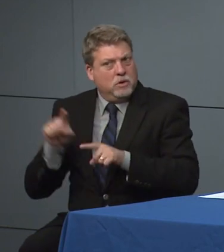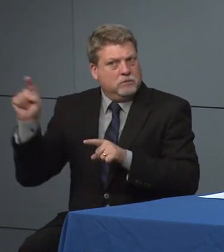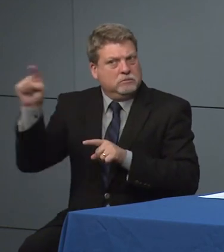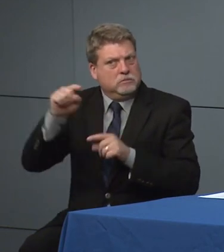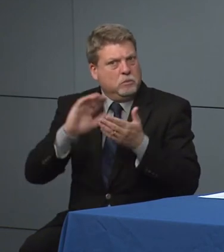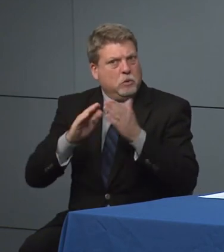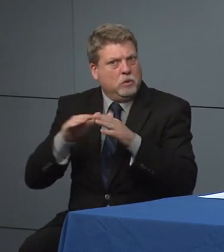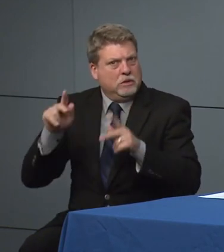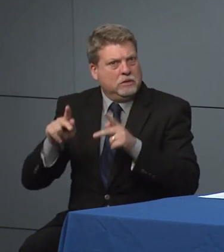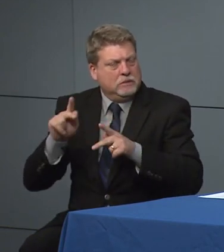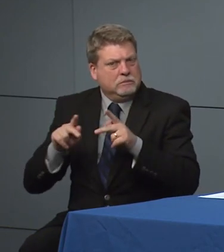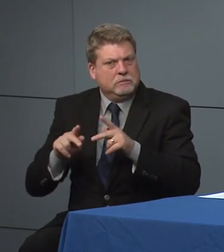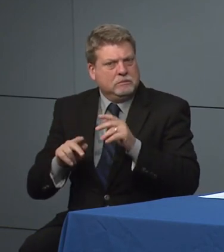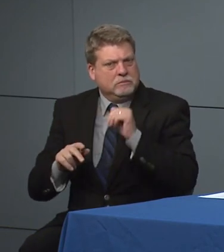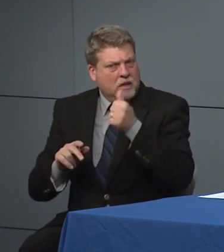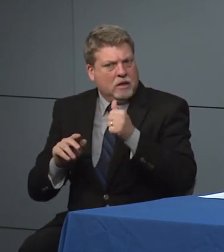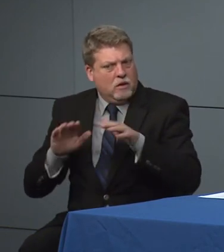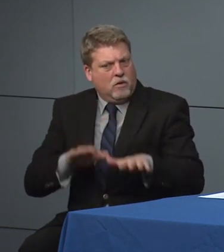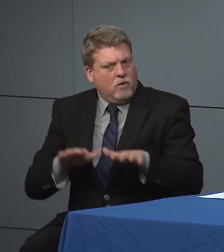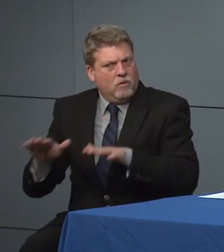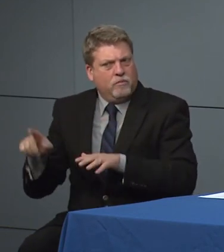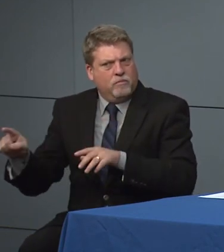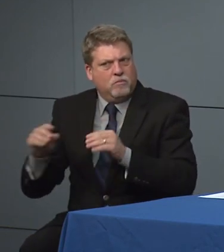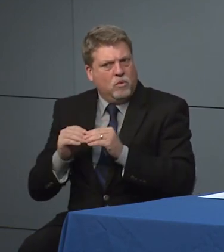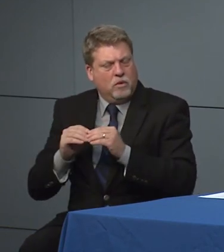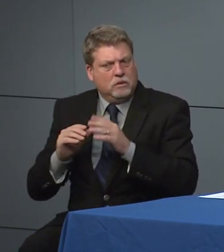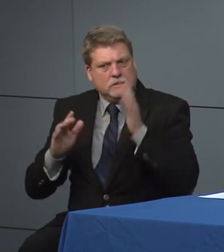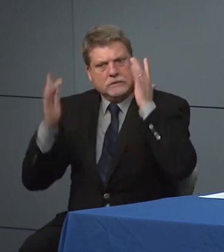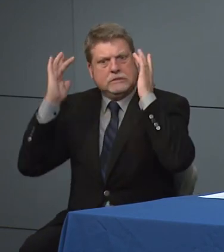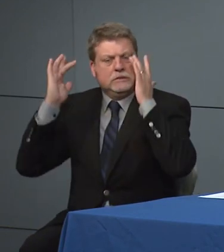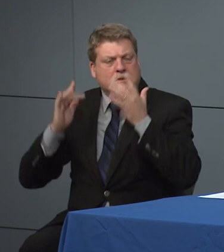realidad el público no lo está ahí y si está sensación de